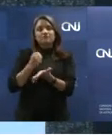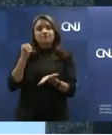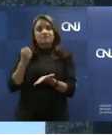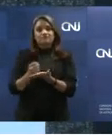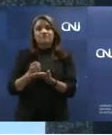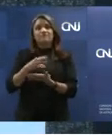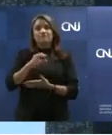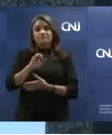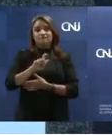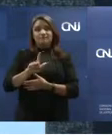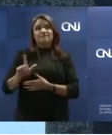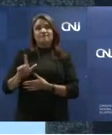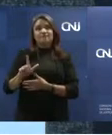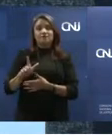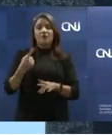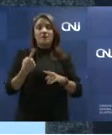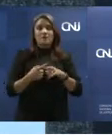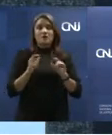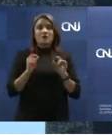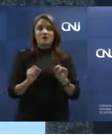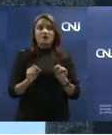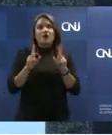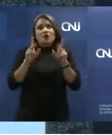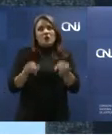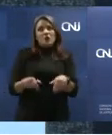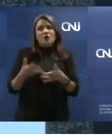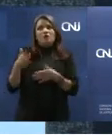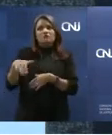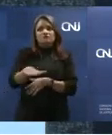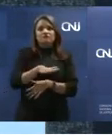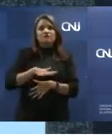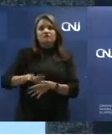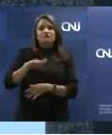assim como eleitoral, se aproveita de um grande jogo dos tribunais.